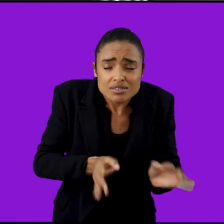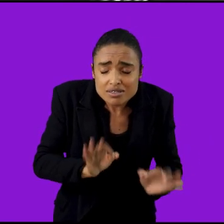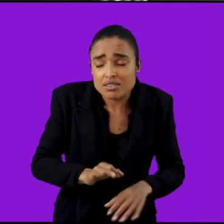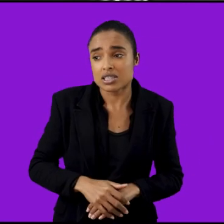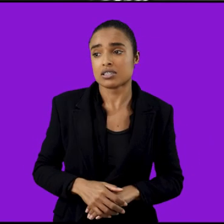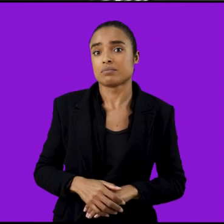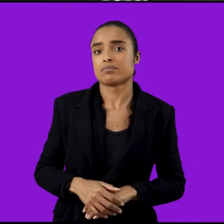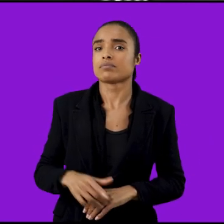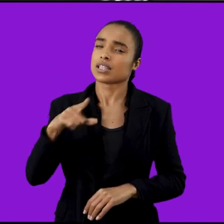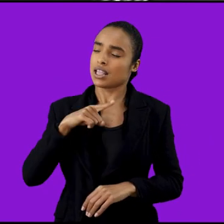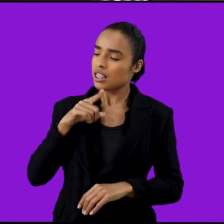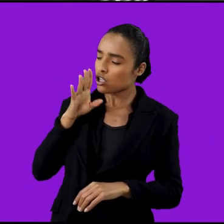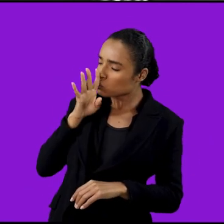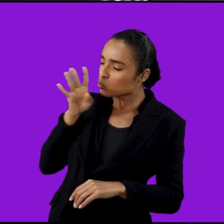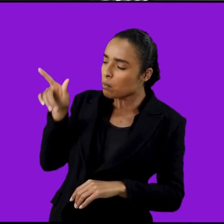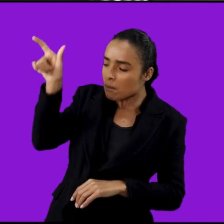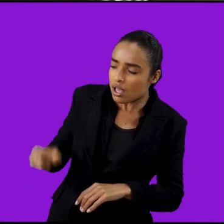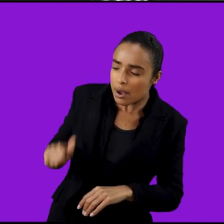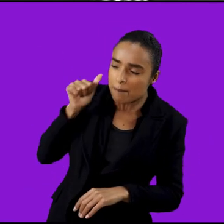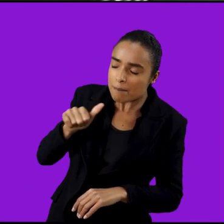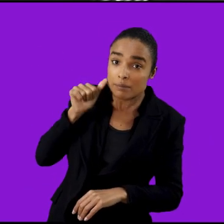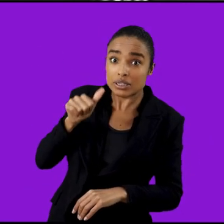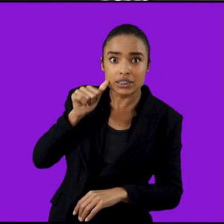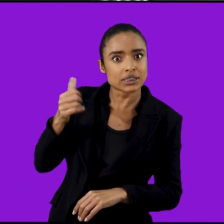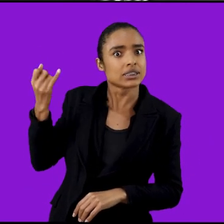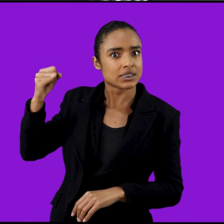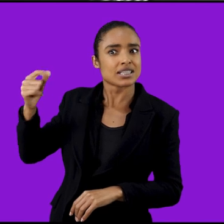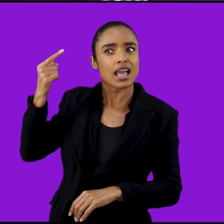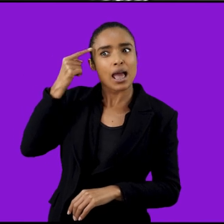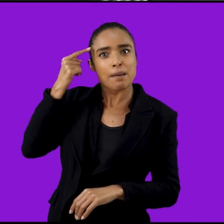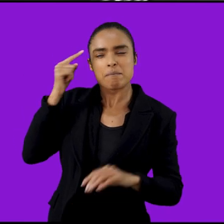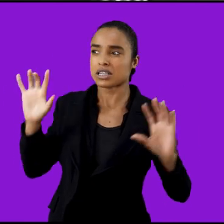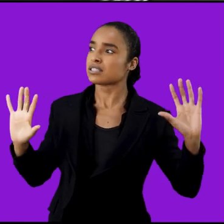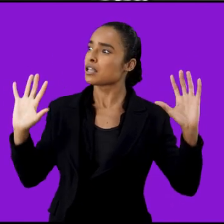as mulheres e quando a gente olha o universo de festivais você vê poucos negros nessa